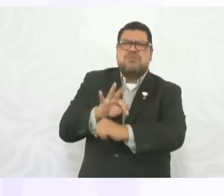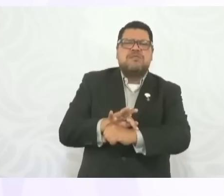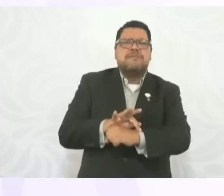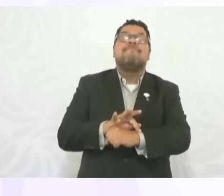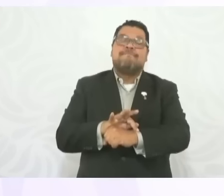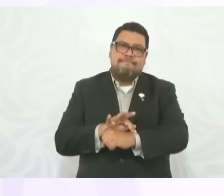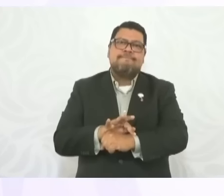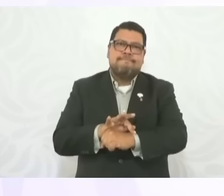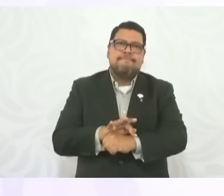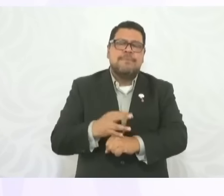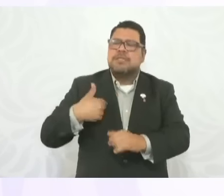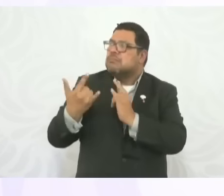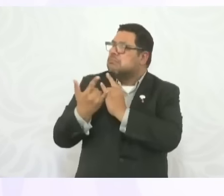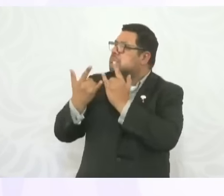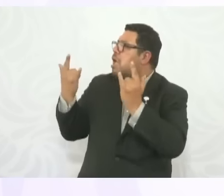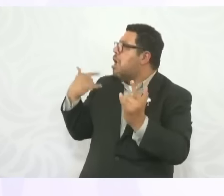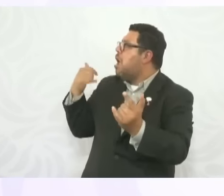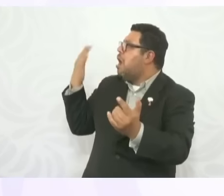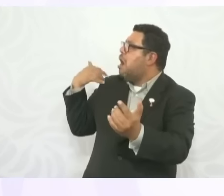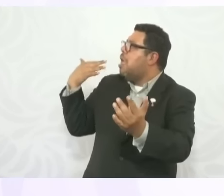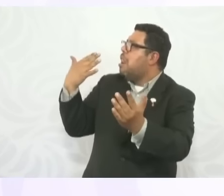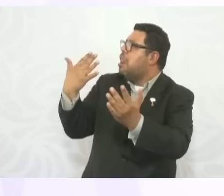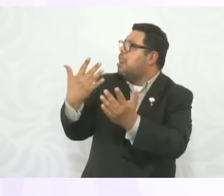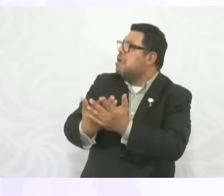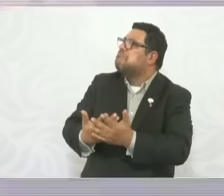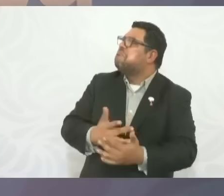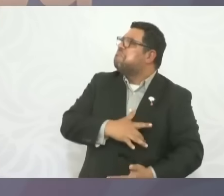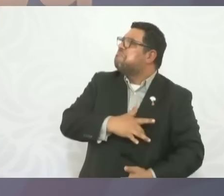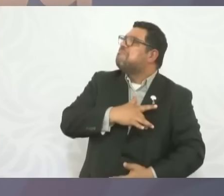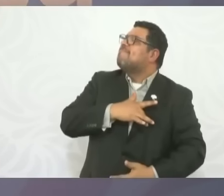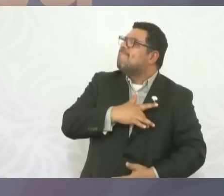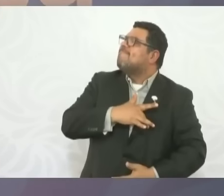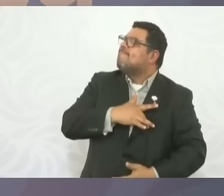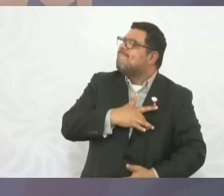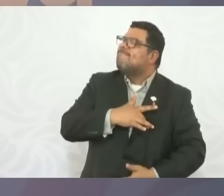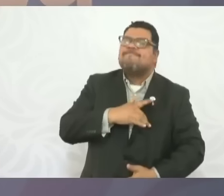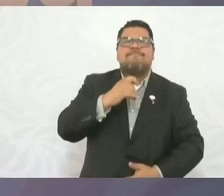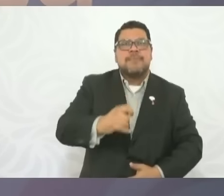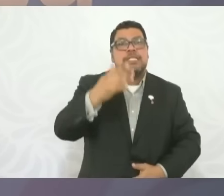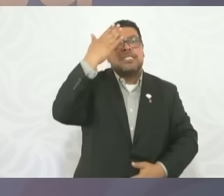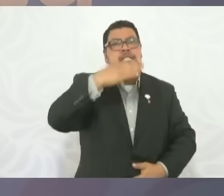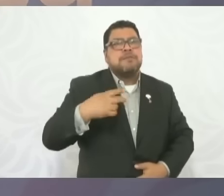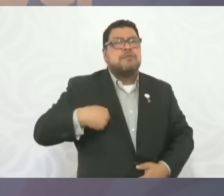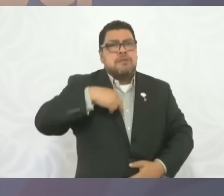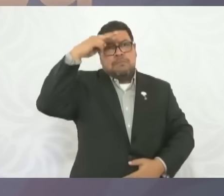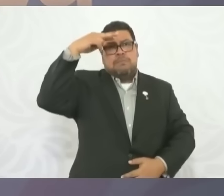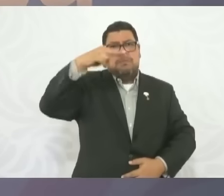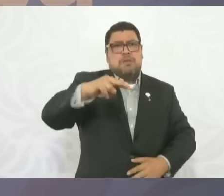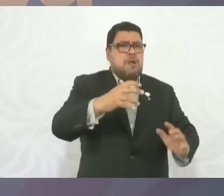miramos nuestra historia entendemos algo profundo. Los momentos más grandes de México nacen cuando